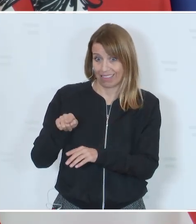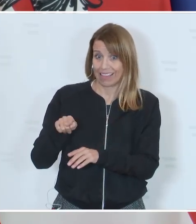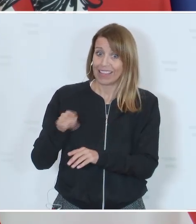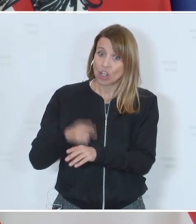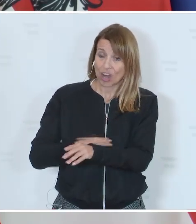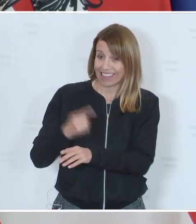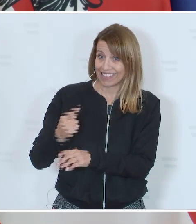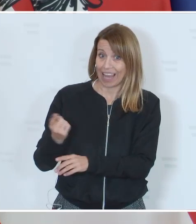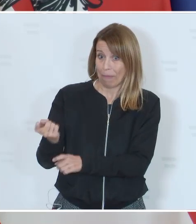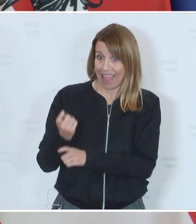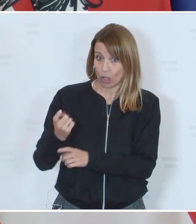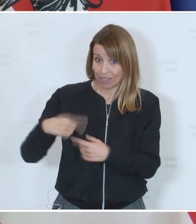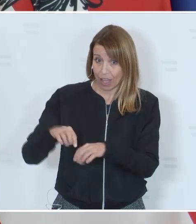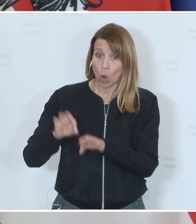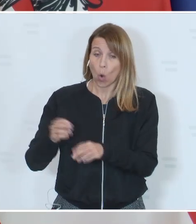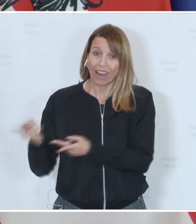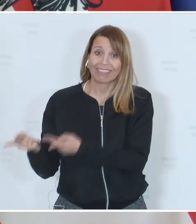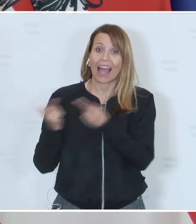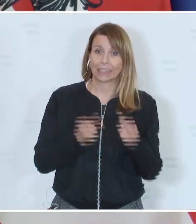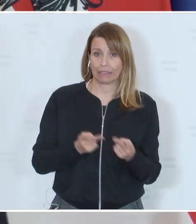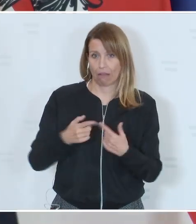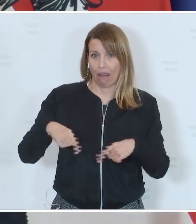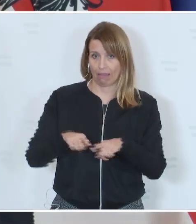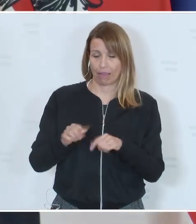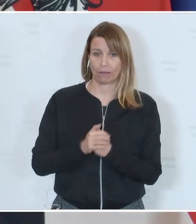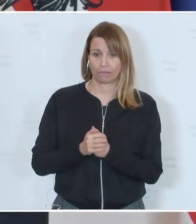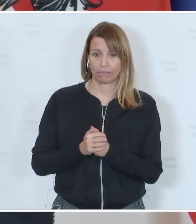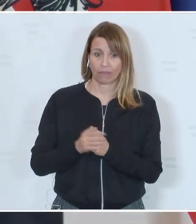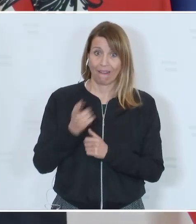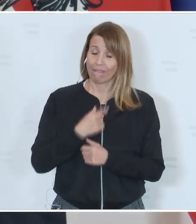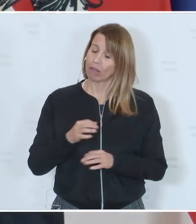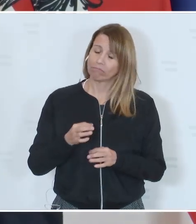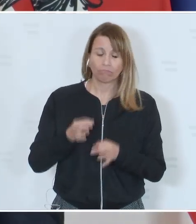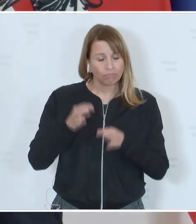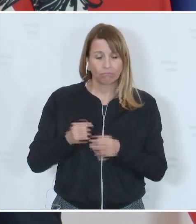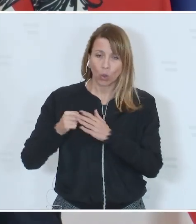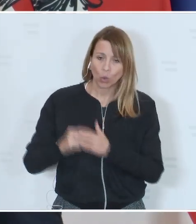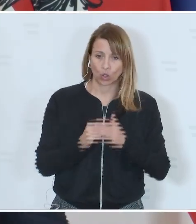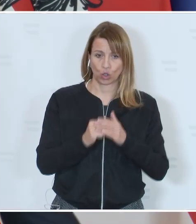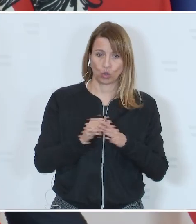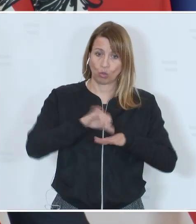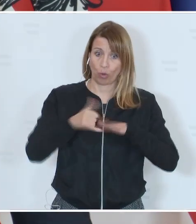sind oder Transitländer. Wir unterstützen ausdrücklich das Projekt Maltas hier, gerade